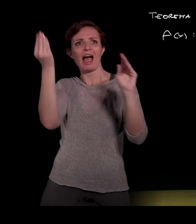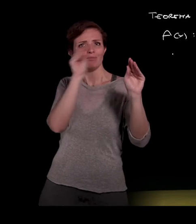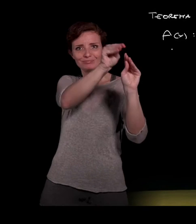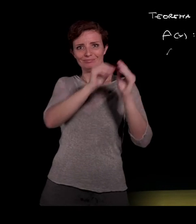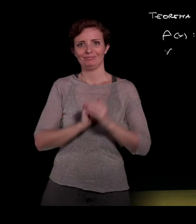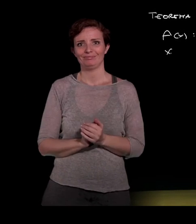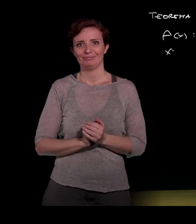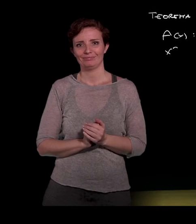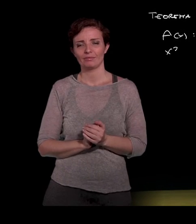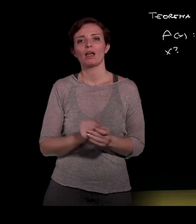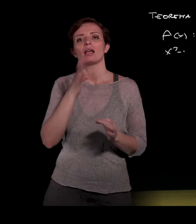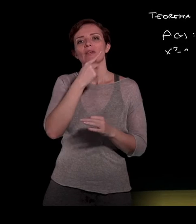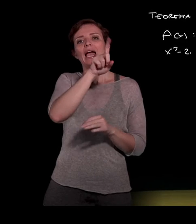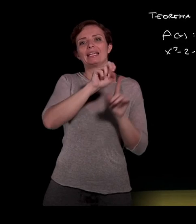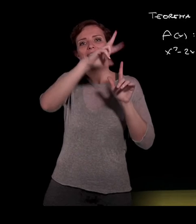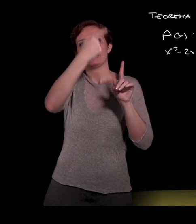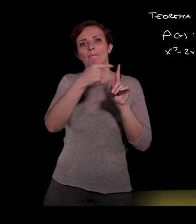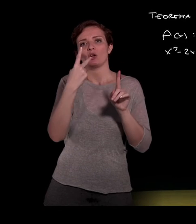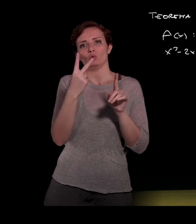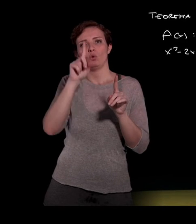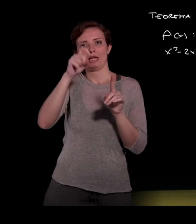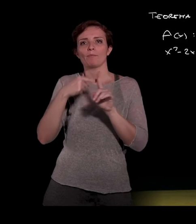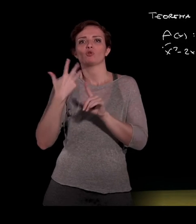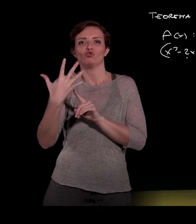(LEGGE L'OPERAZIONE)